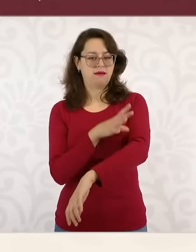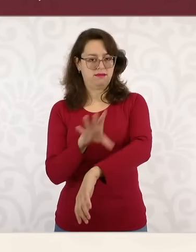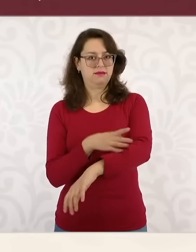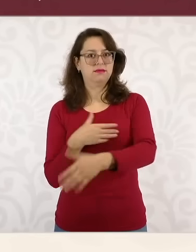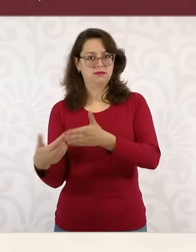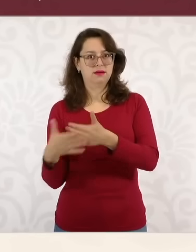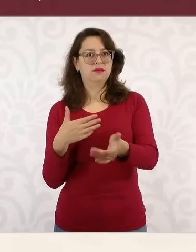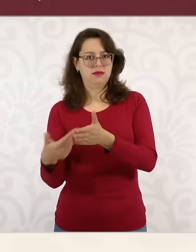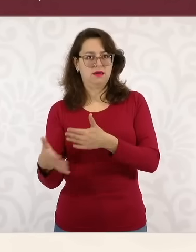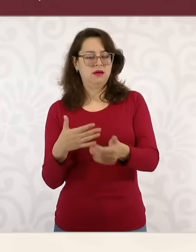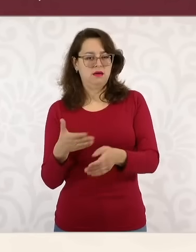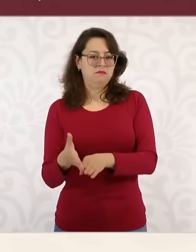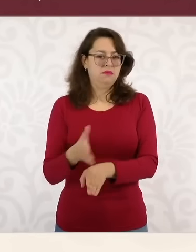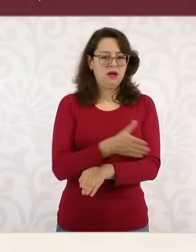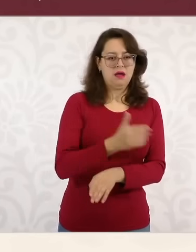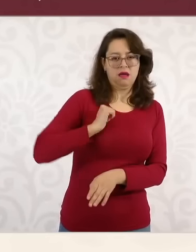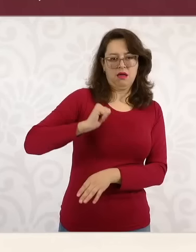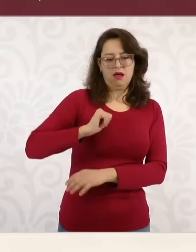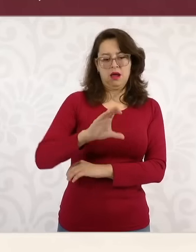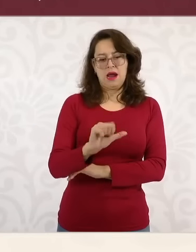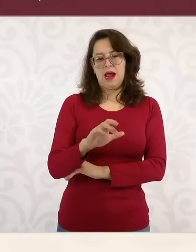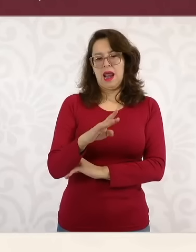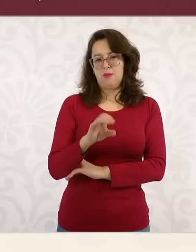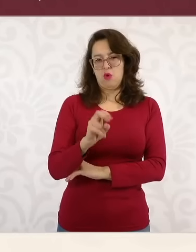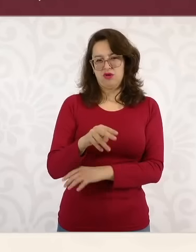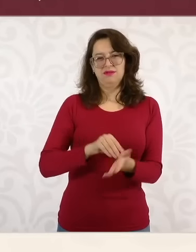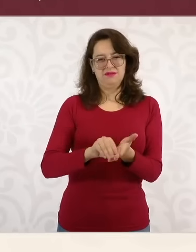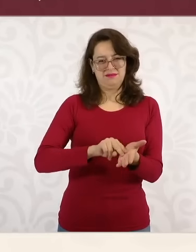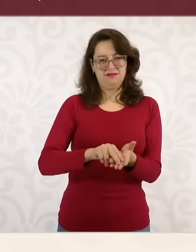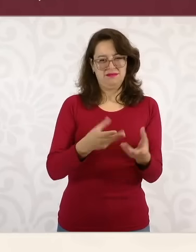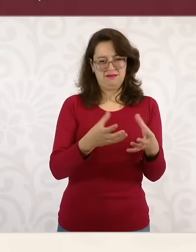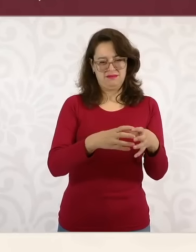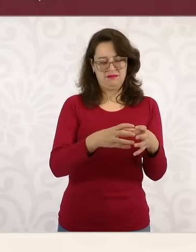que respecta a las tres centrales siguientes, que es Salamanca, Altamira y Mazatlán, ubicados en los